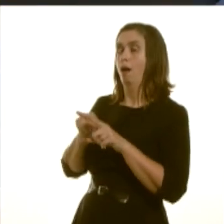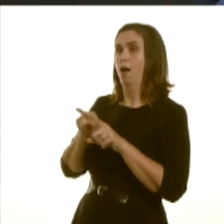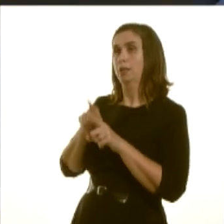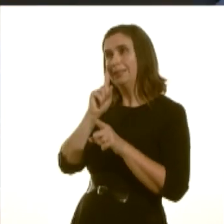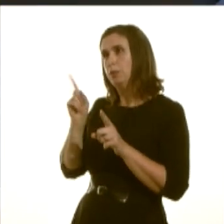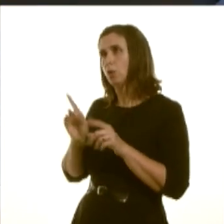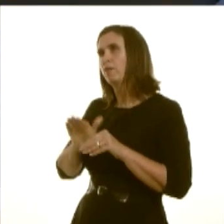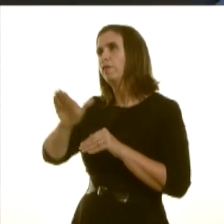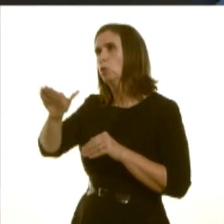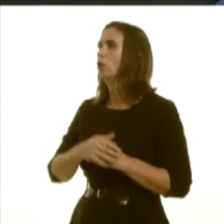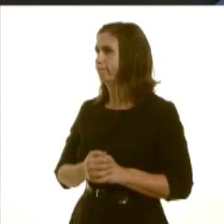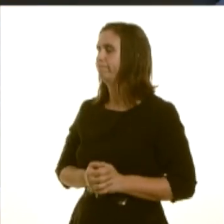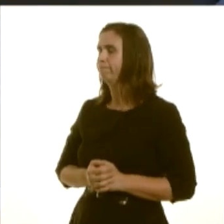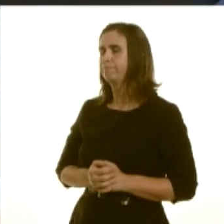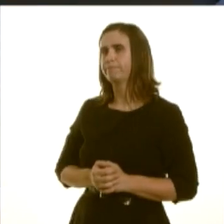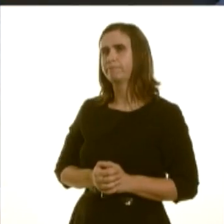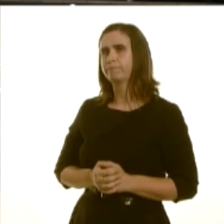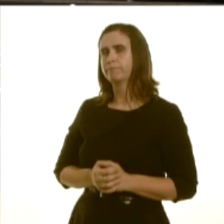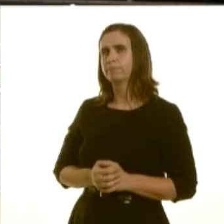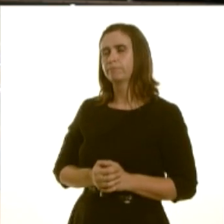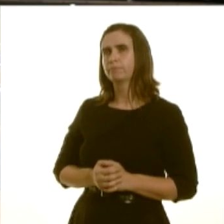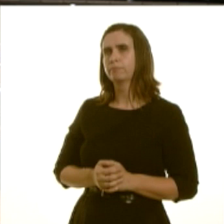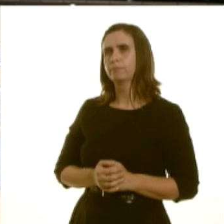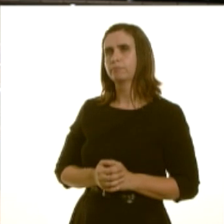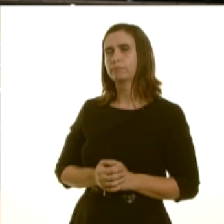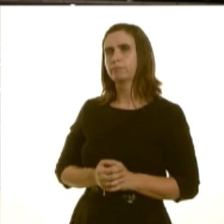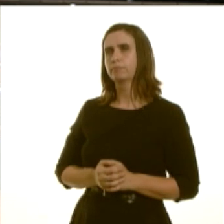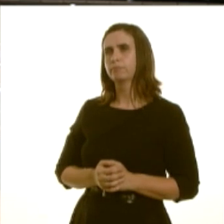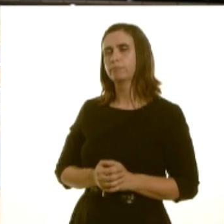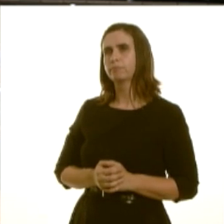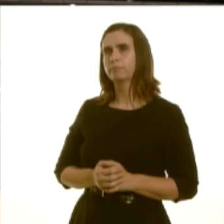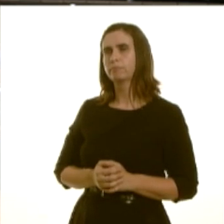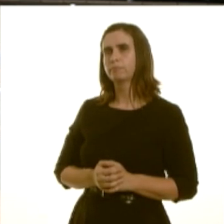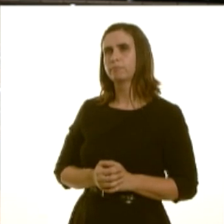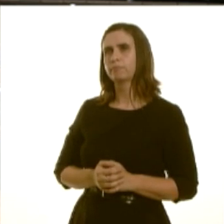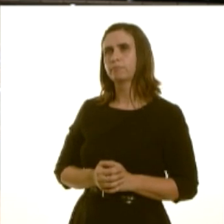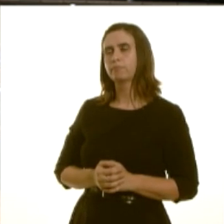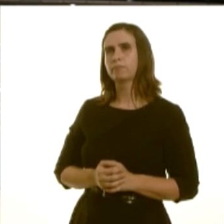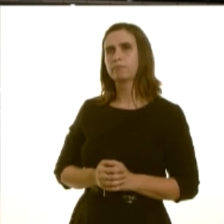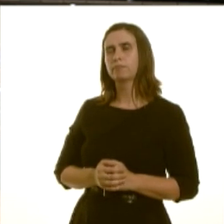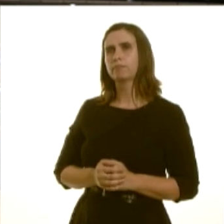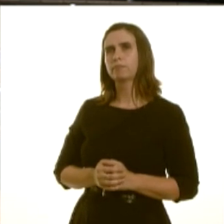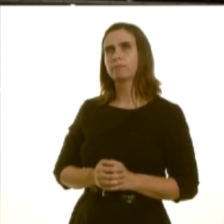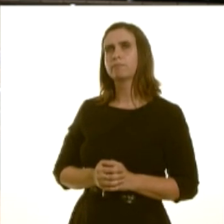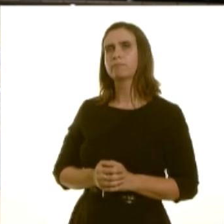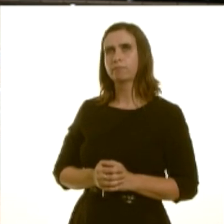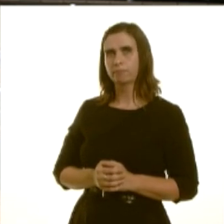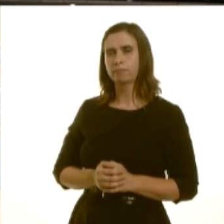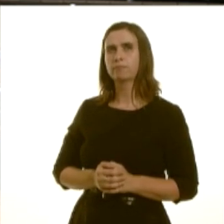Rhodri Glyn Thomas: Brif Weinidog, fe fyddwch chi’n ymwybodol bod y setliad ar gyfer llywodraeth